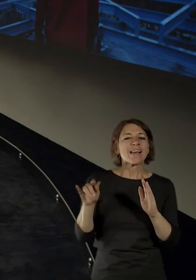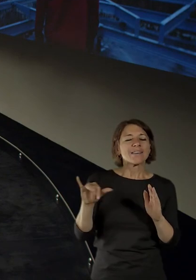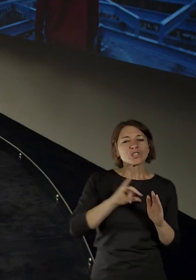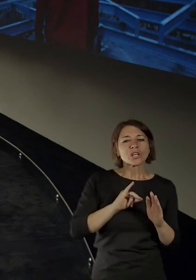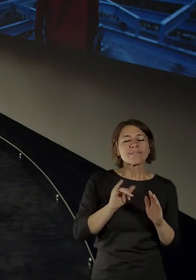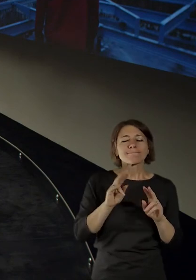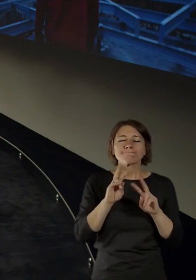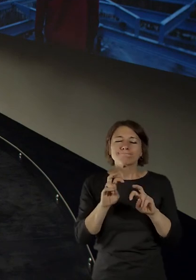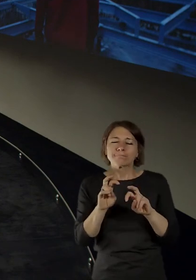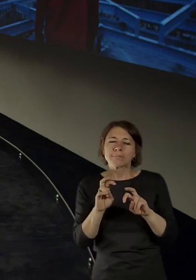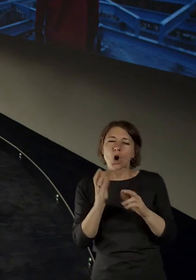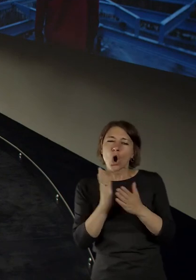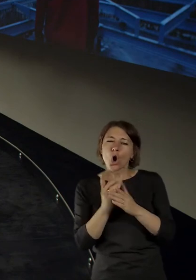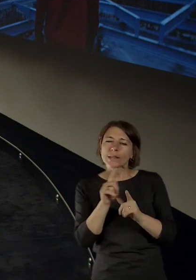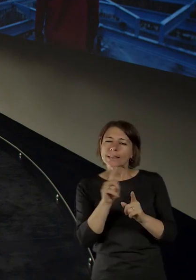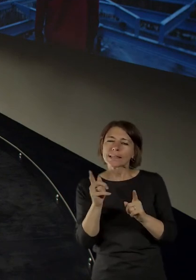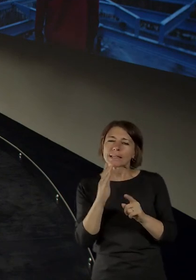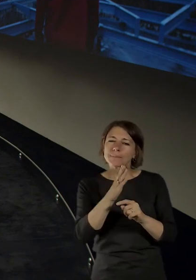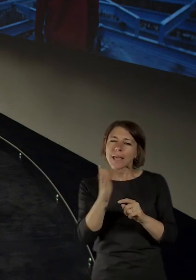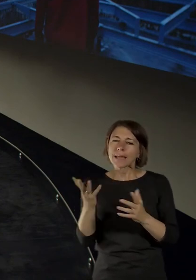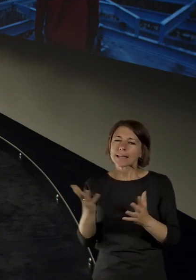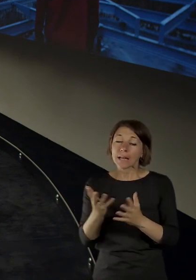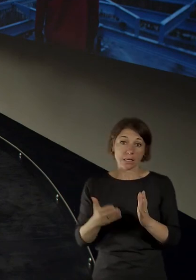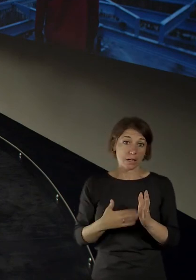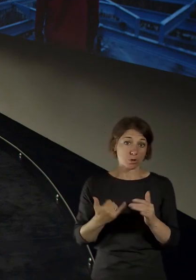Je tady zmínka o nákladovém nádraží Žižkov. Kde lidé nechtějí výškové budovy,